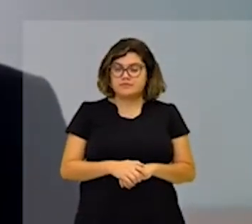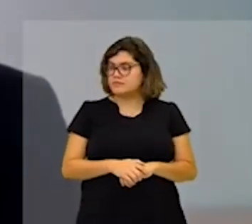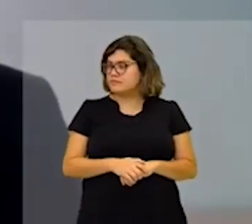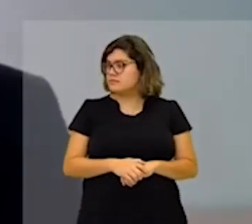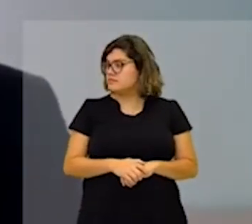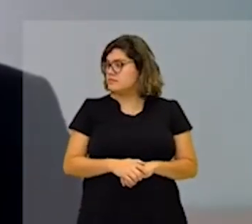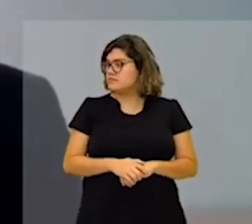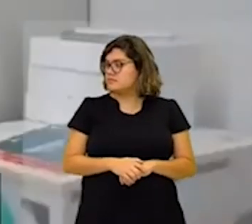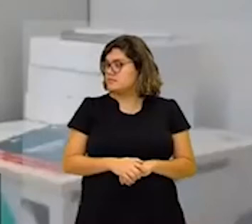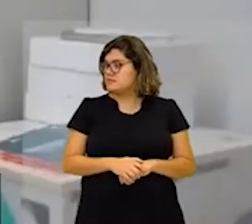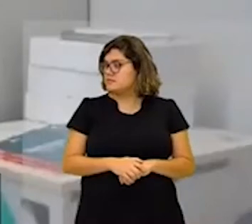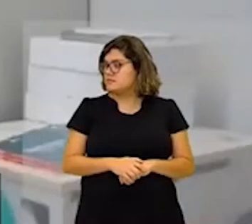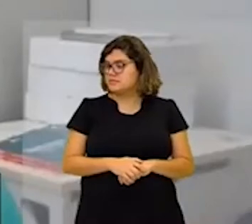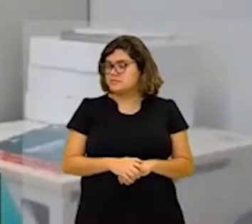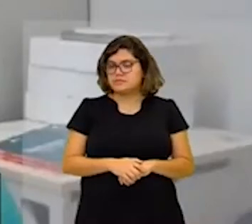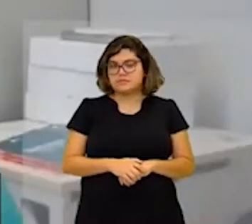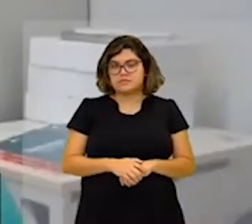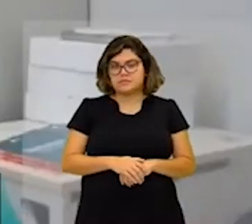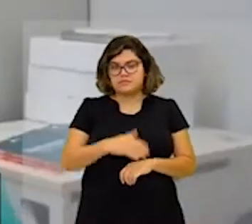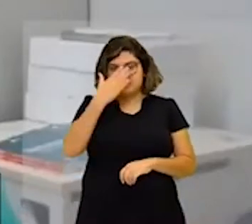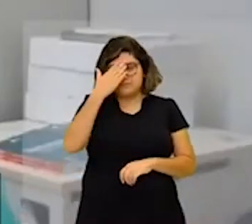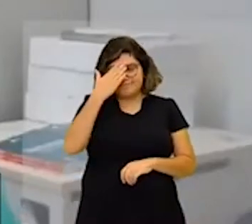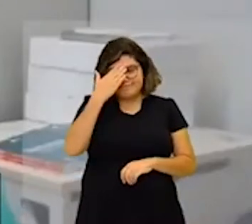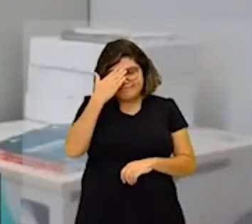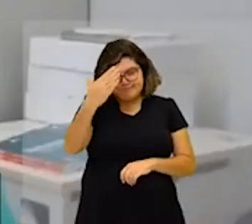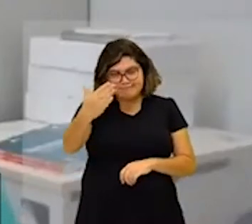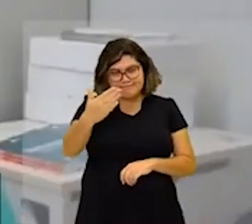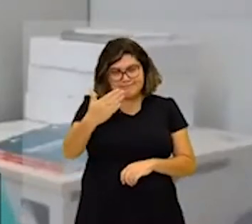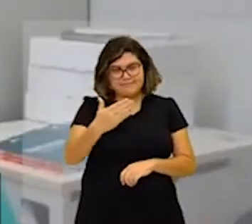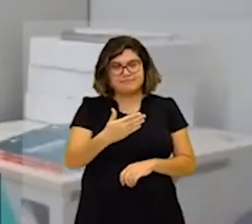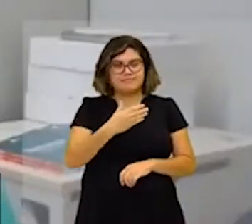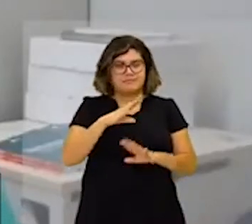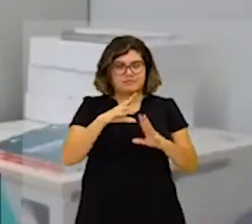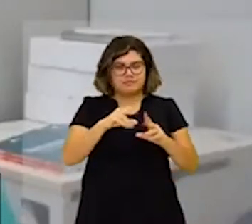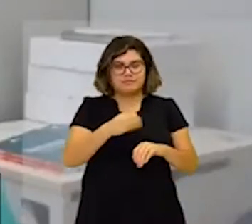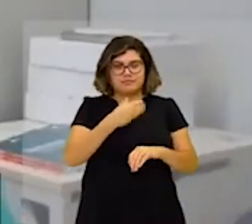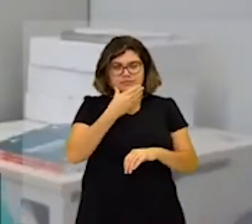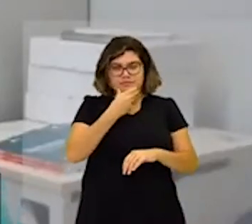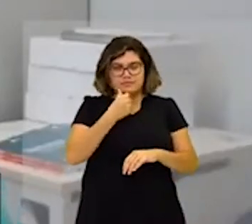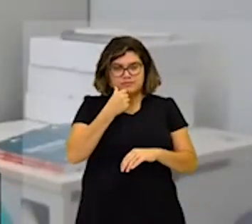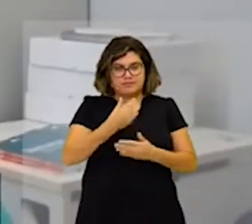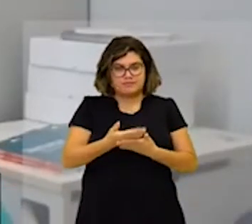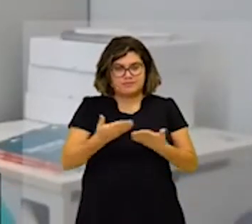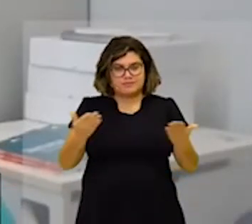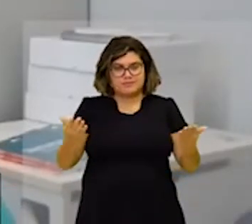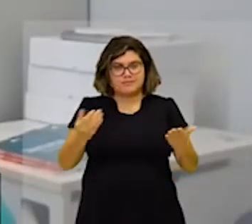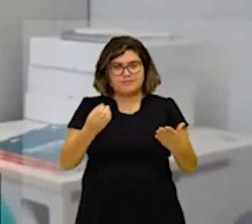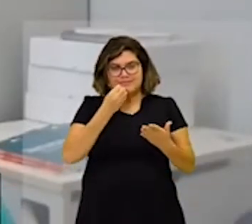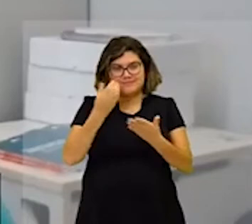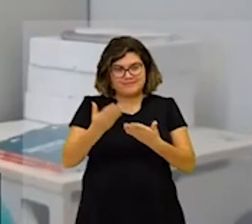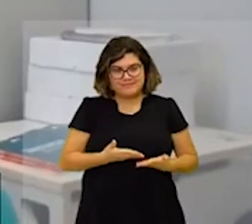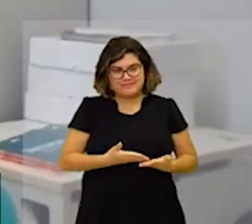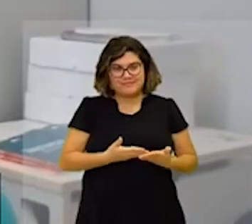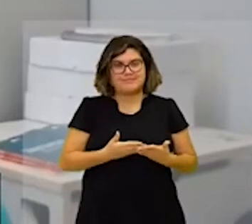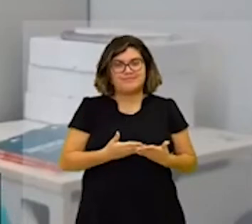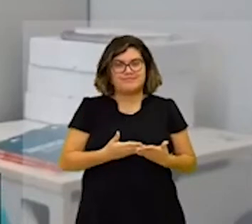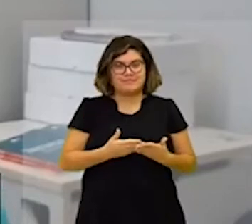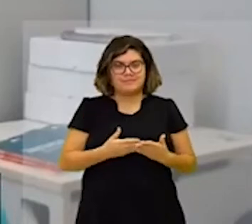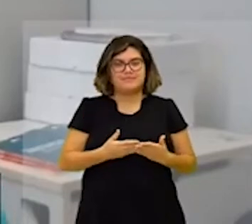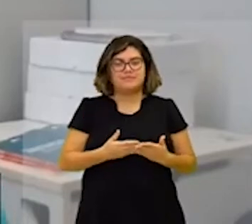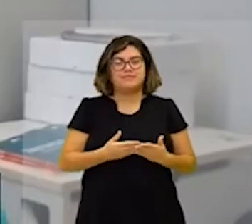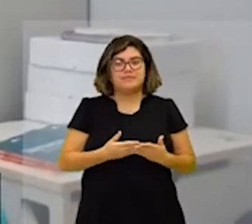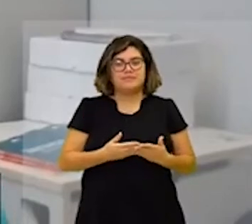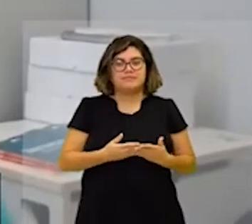é muito obrigada muito obrigado a todos todos seja muito bem-vindo e bem-vinda eu estou aqui